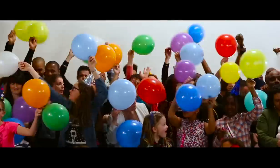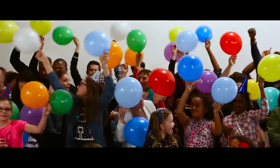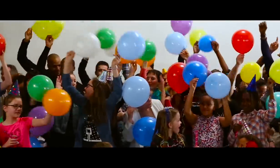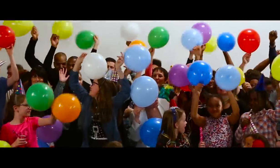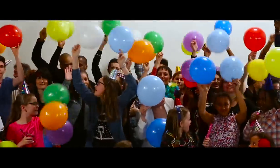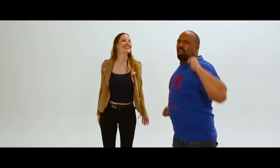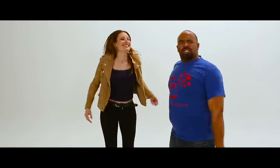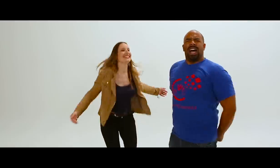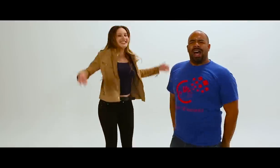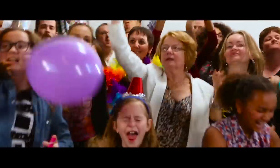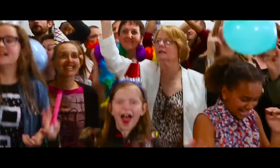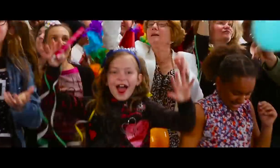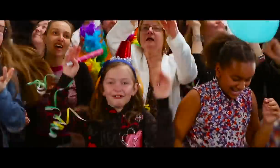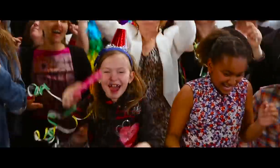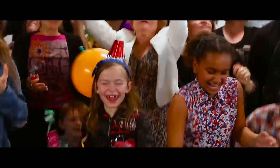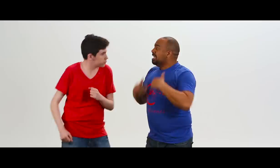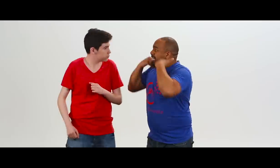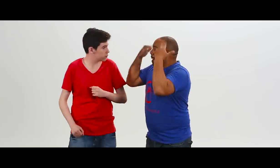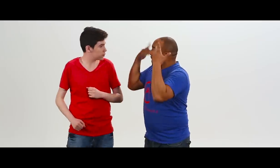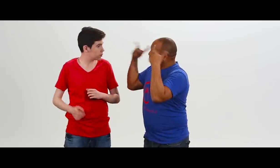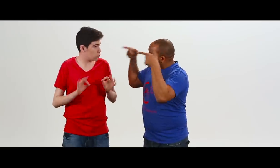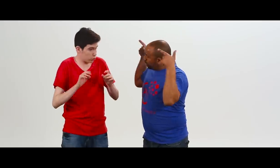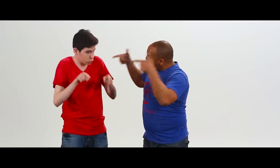une dernière fois n'est pas honte de toi